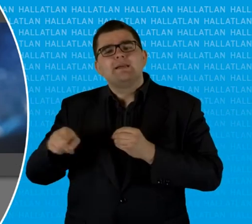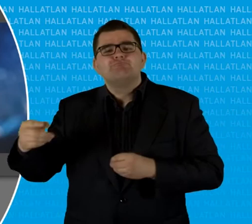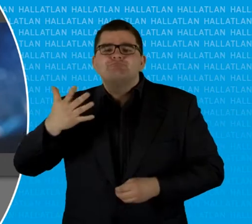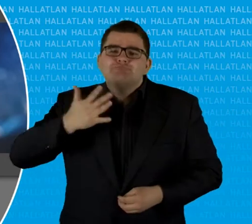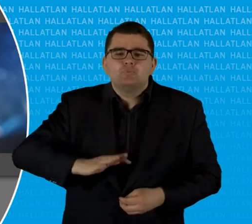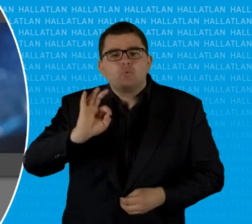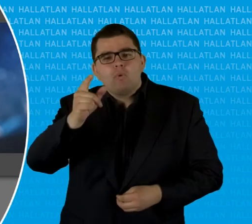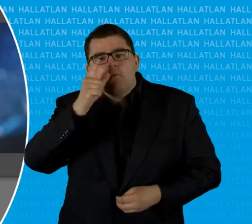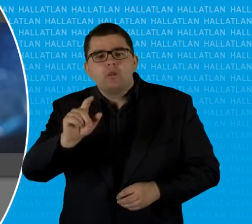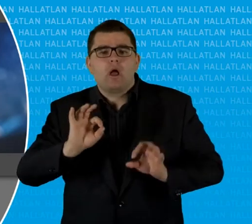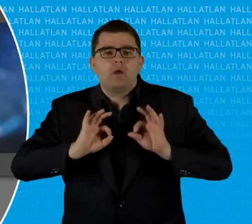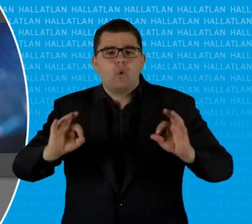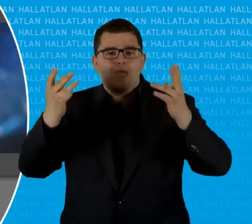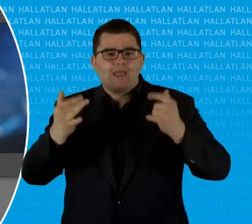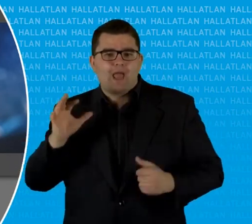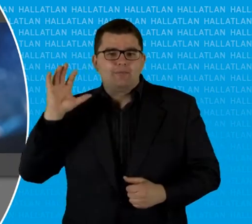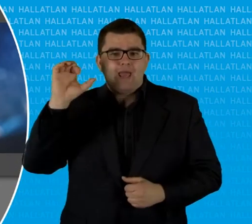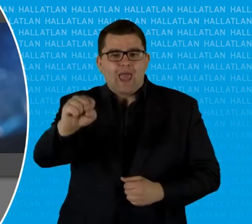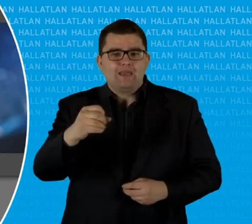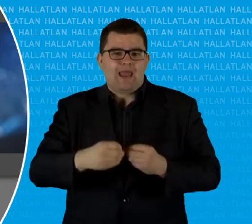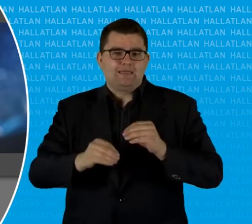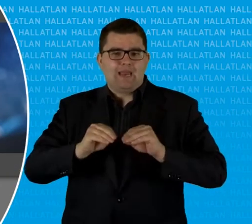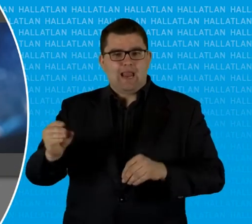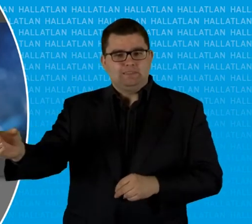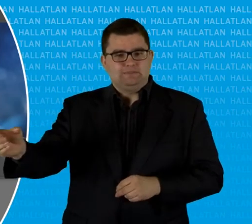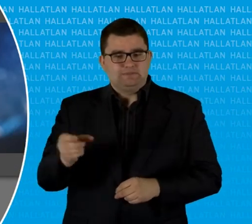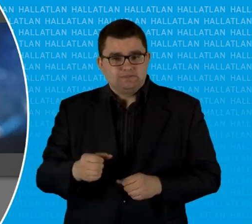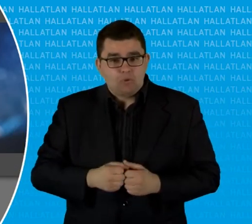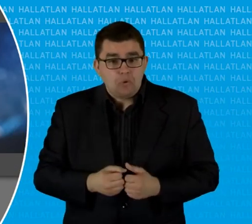így fontosnak érzik a jó szereplést.